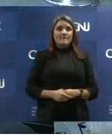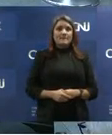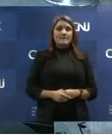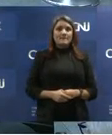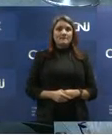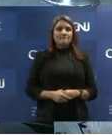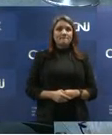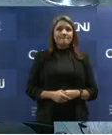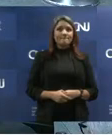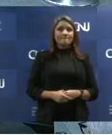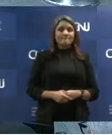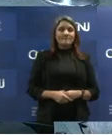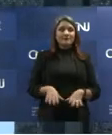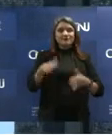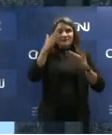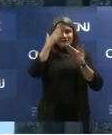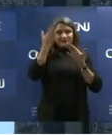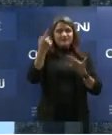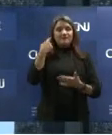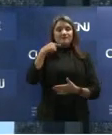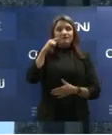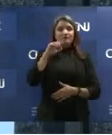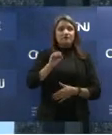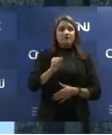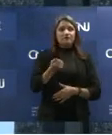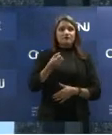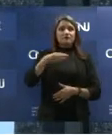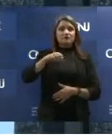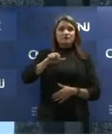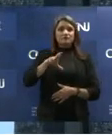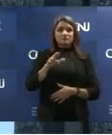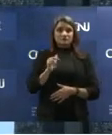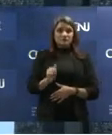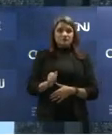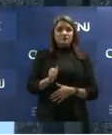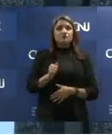amar o doutor Eugênio entrou também agora no vídeo.